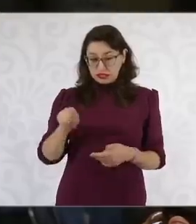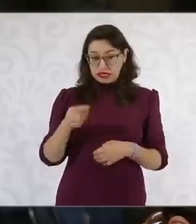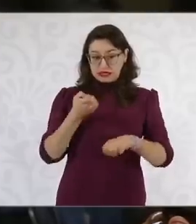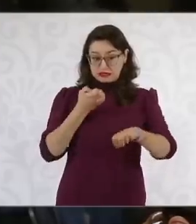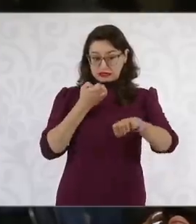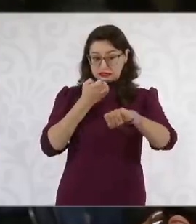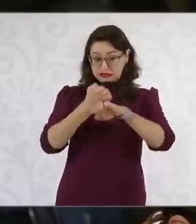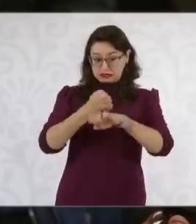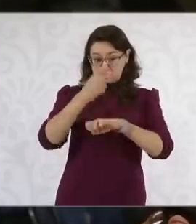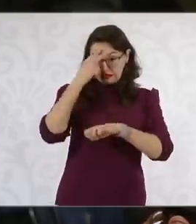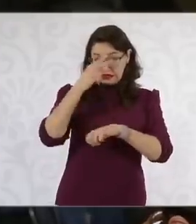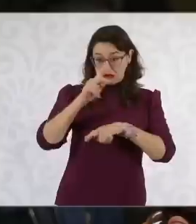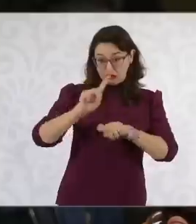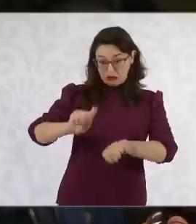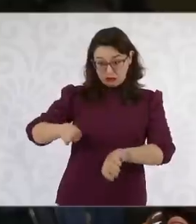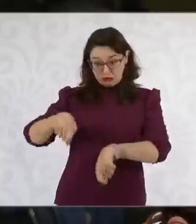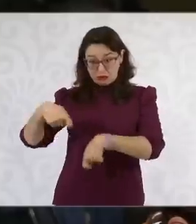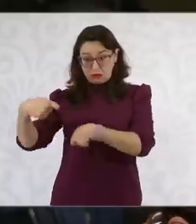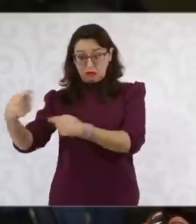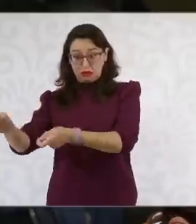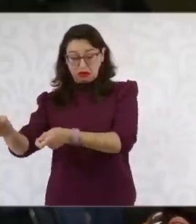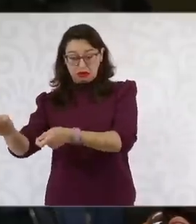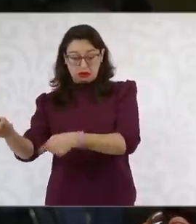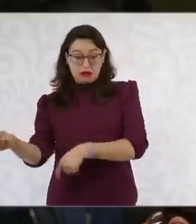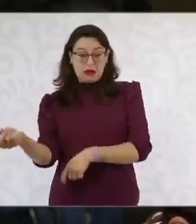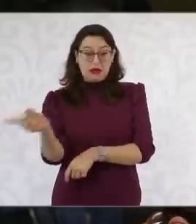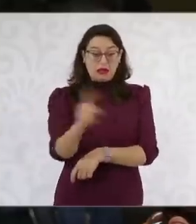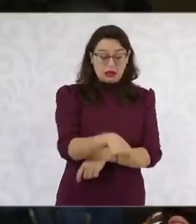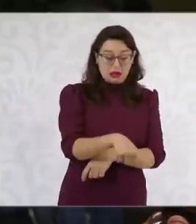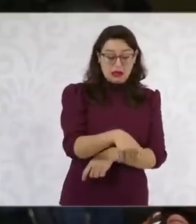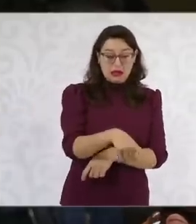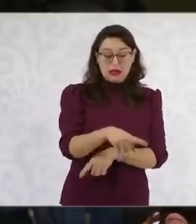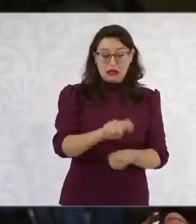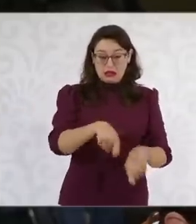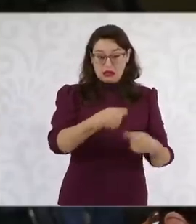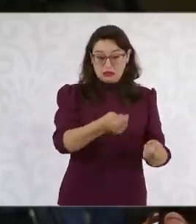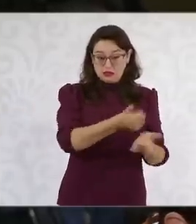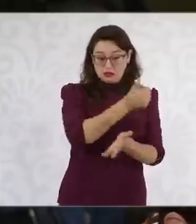a la Ciudad de México cuando estaba gobernada por el ingeniero cuo Cárdenas entonces ahí hay